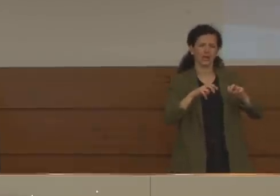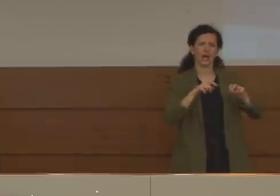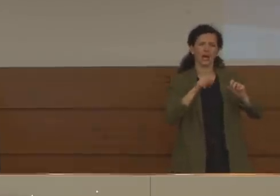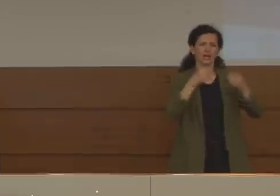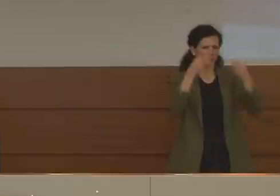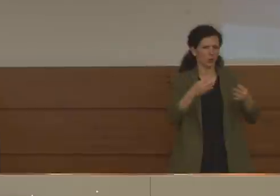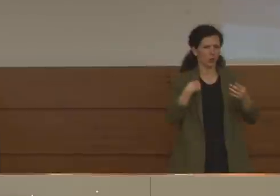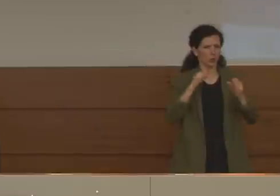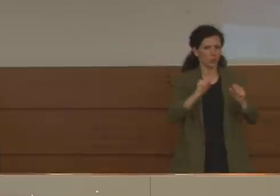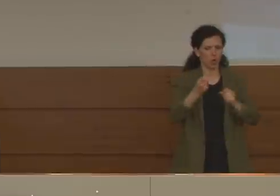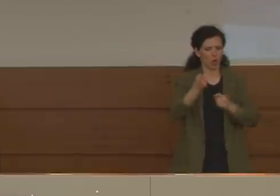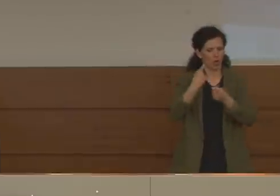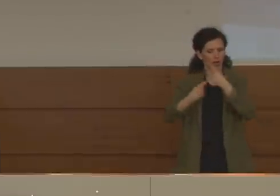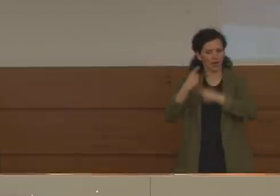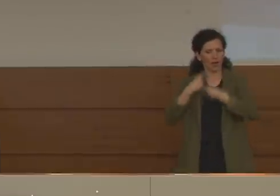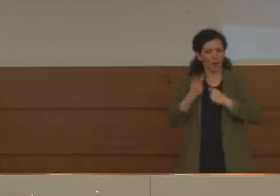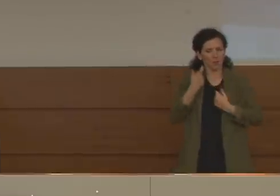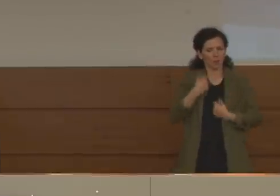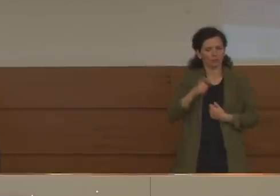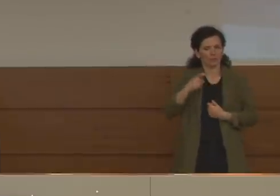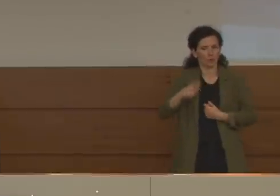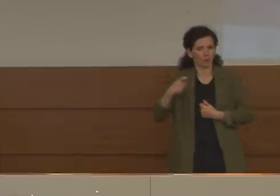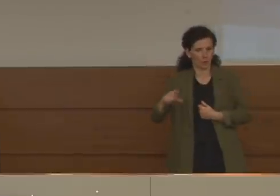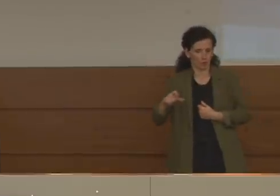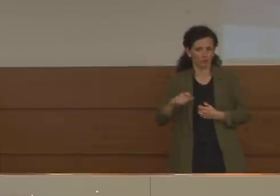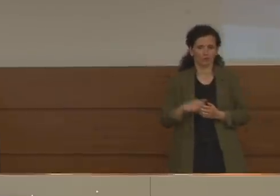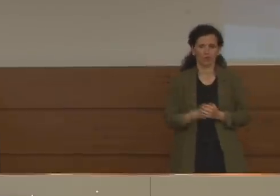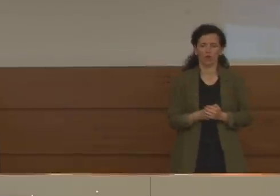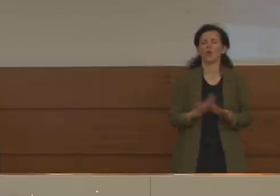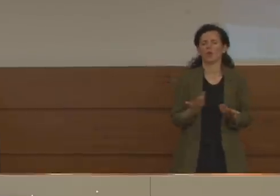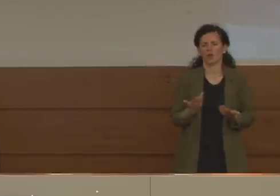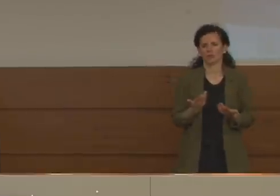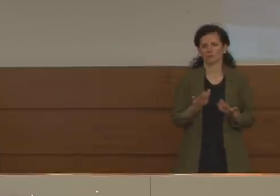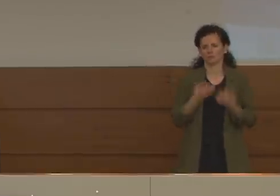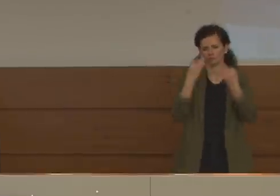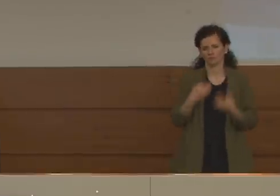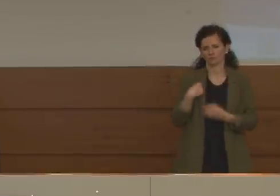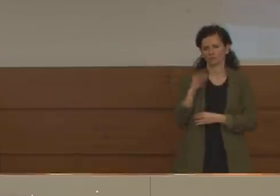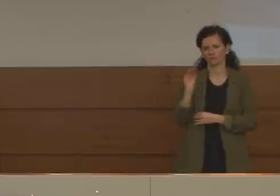alle cause e lo chiederemo certamente agli epidemiologi, che sono certamente